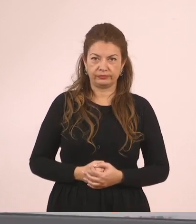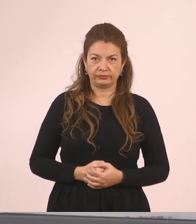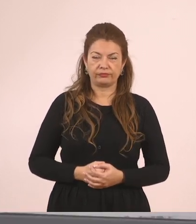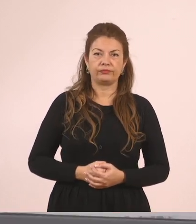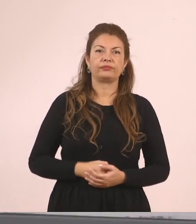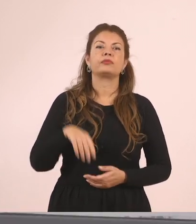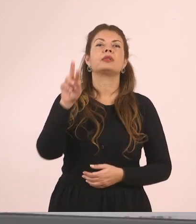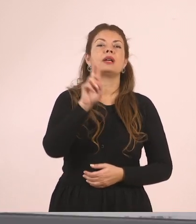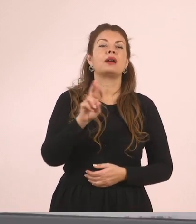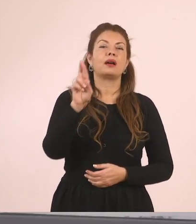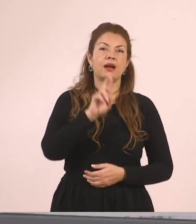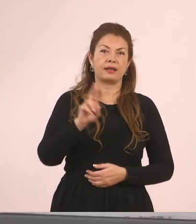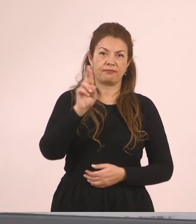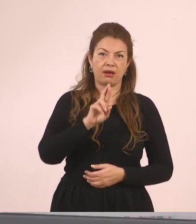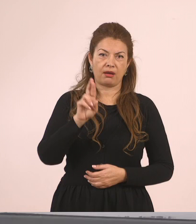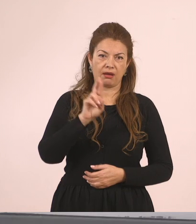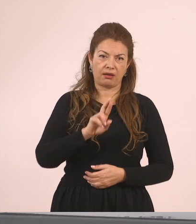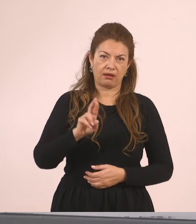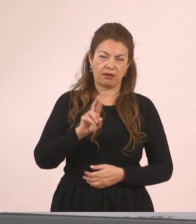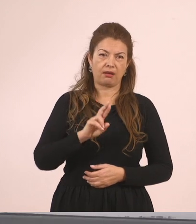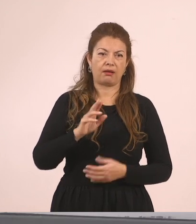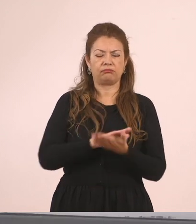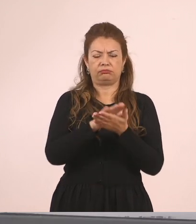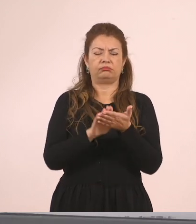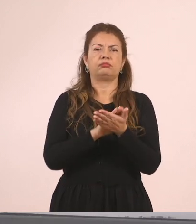Πρώτο ρήμα... ...θα γράψω το ανακυκλώνω.